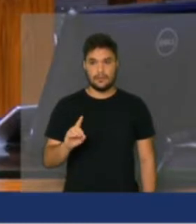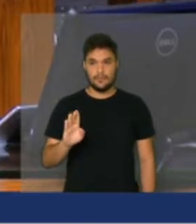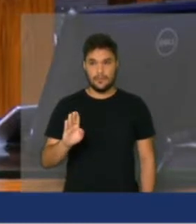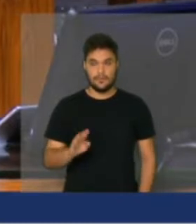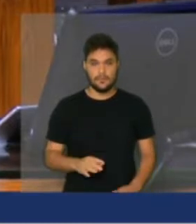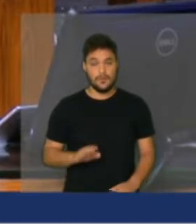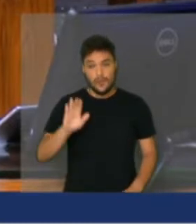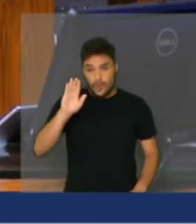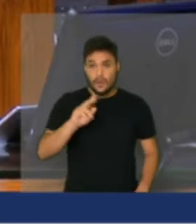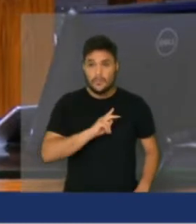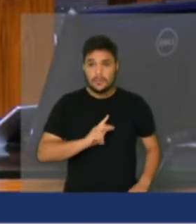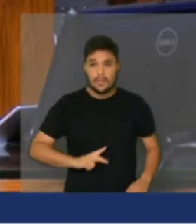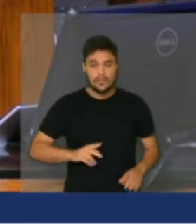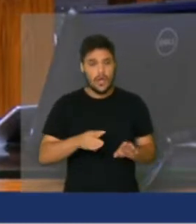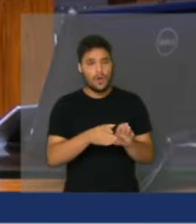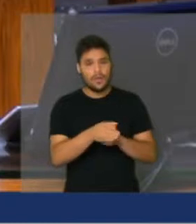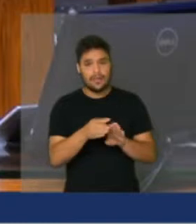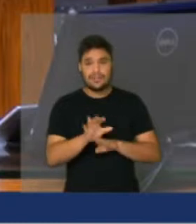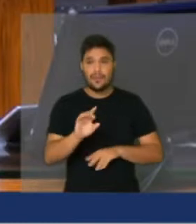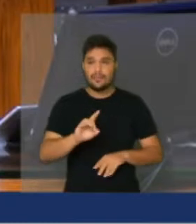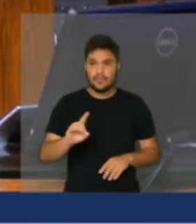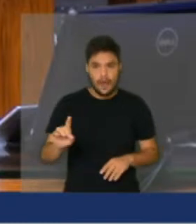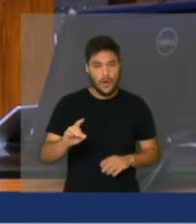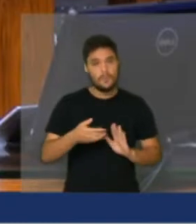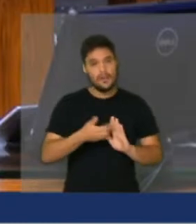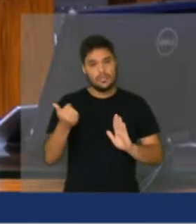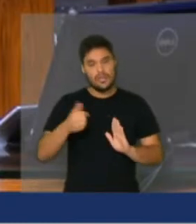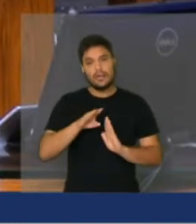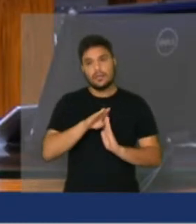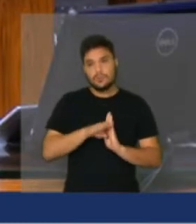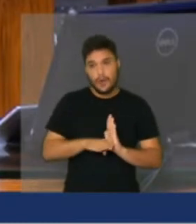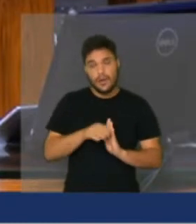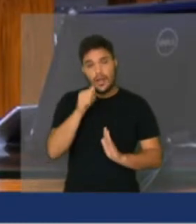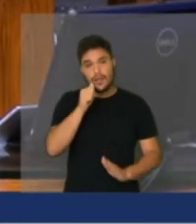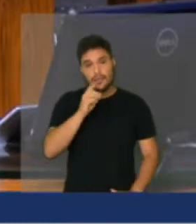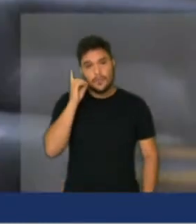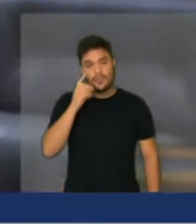NÃO PELA RETIRADA. A DEPUTADA PAULA BELMONTE FEZ UM TRABALHO EXCEPCIONAL, PERSISTENTE,